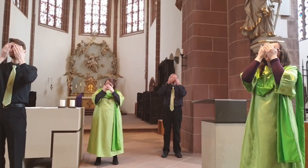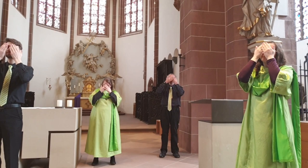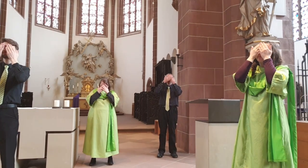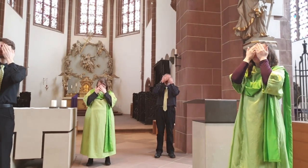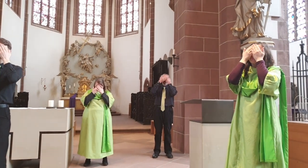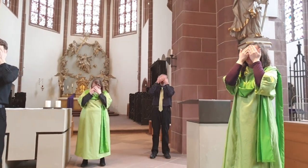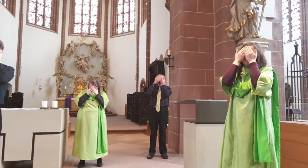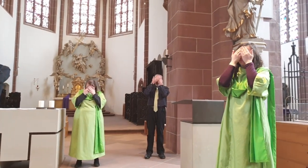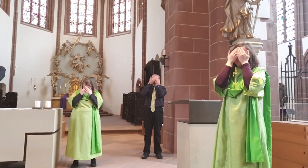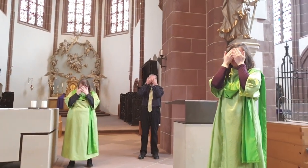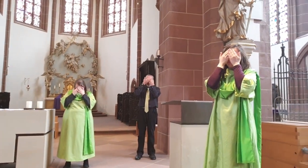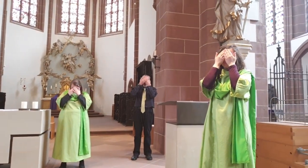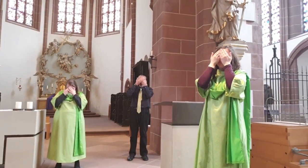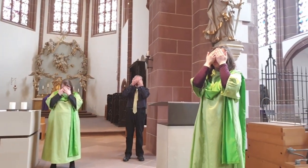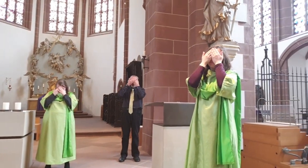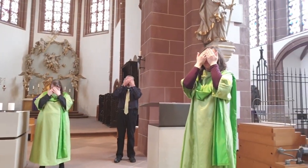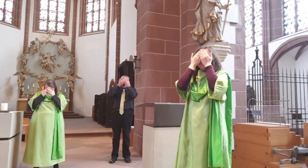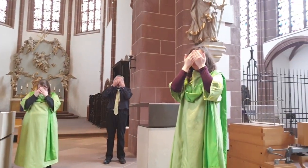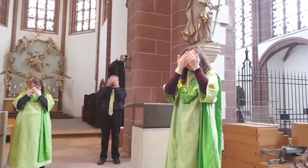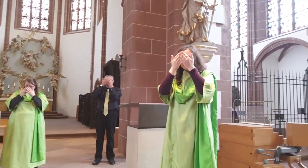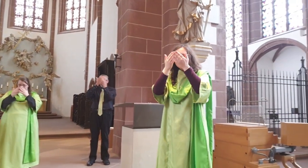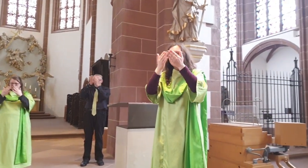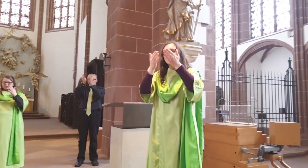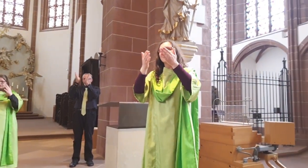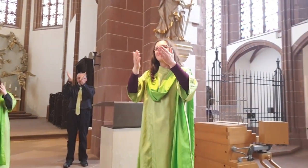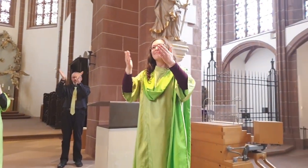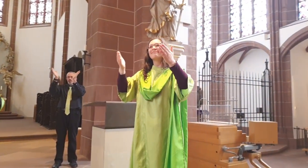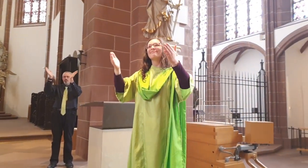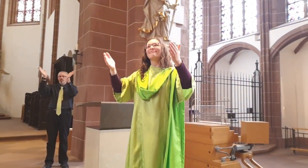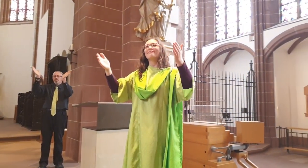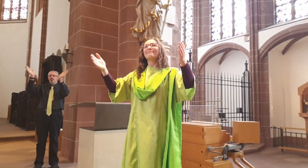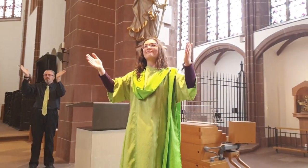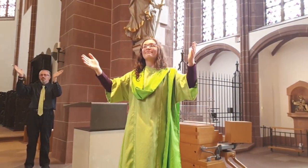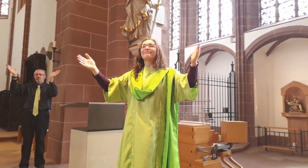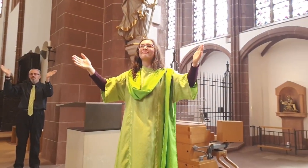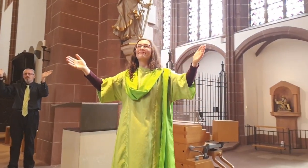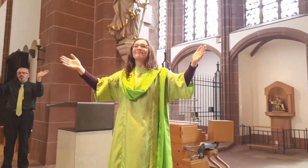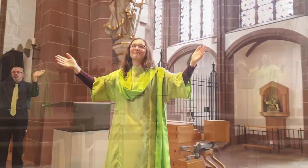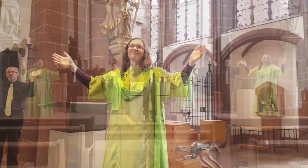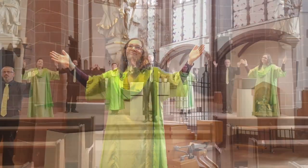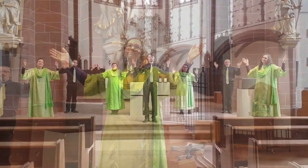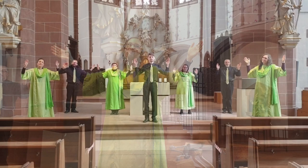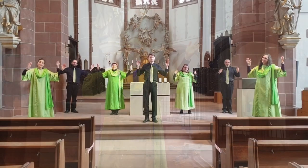Effata – öffne dich!